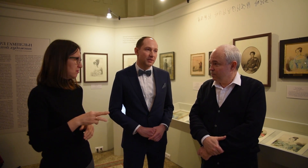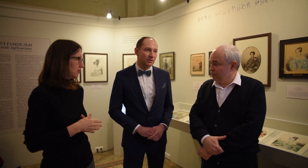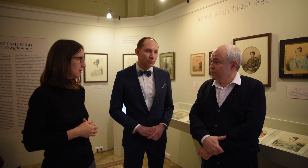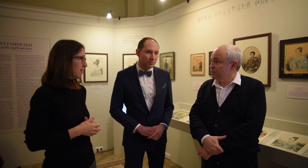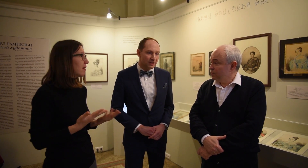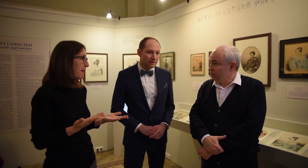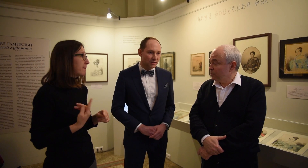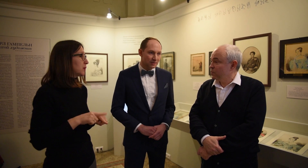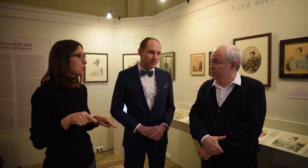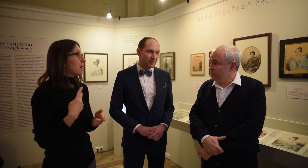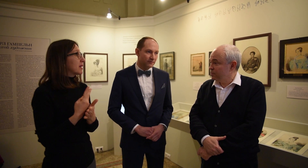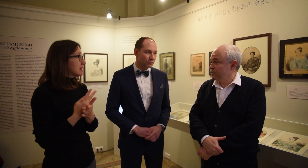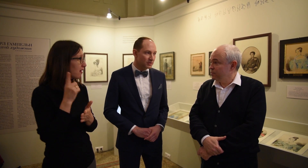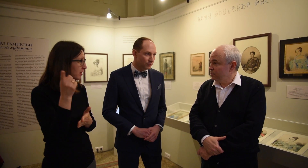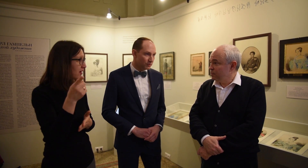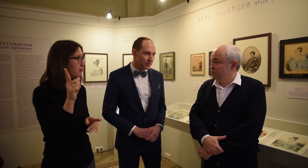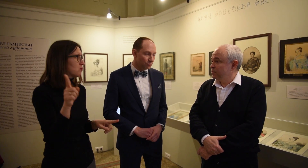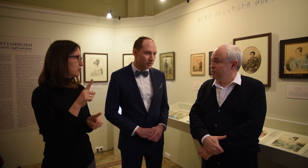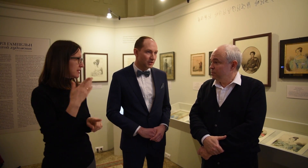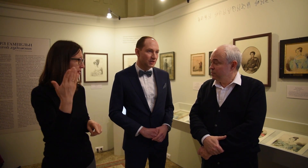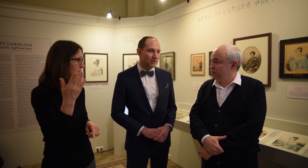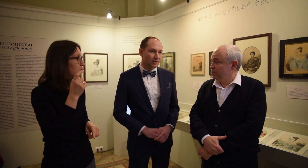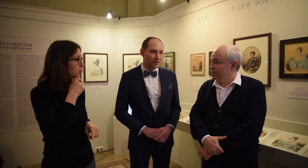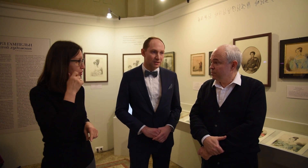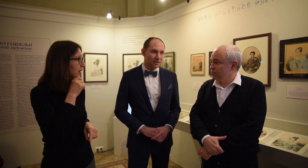Тот экземпляр, который представлен в музее А.С. Пушкина,